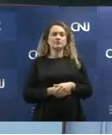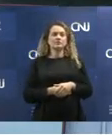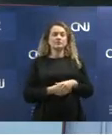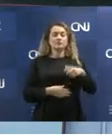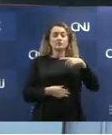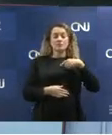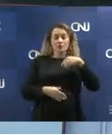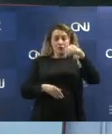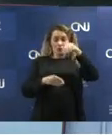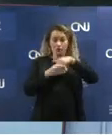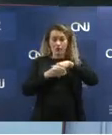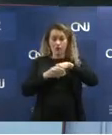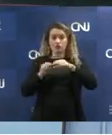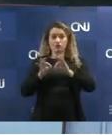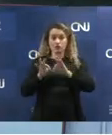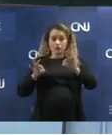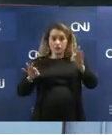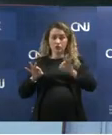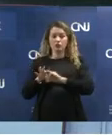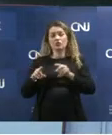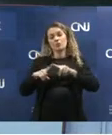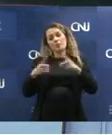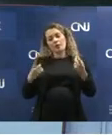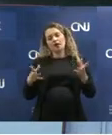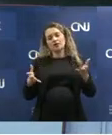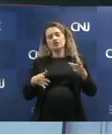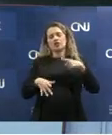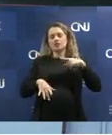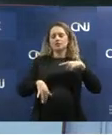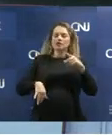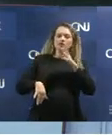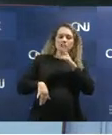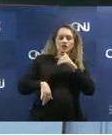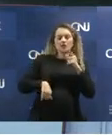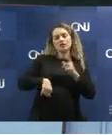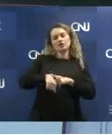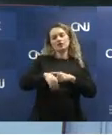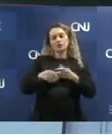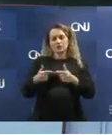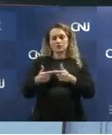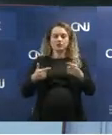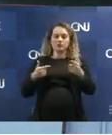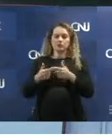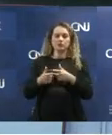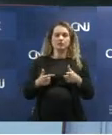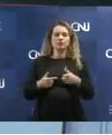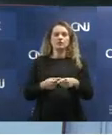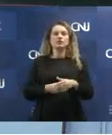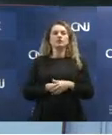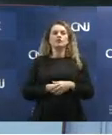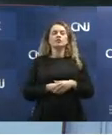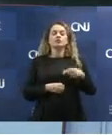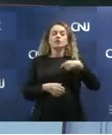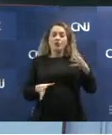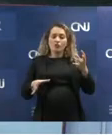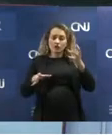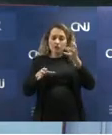mas como já faz muito tempo que eu disponibilize, eu vou fazer o resumo, mas aqui deixo logo